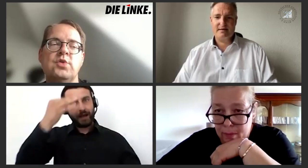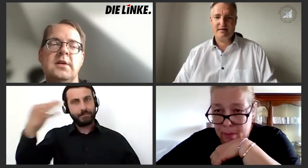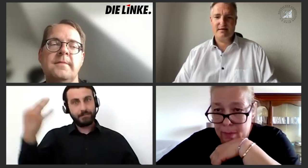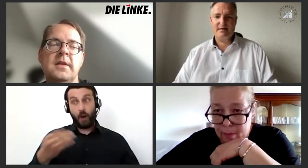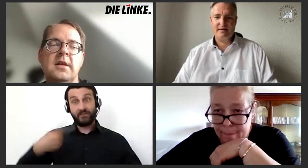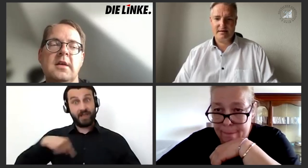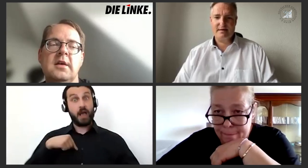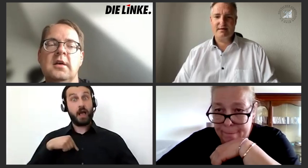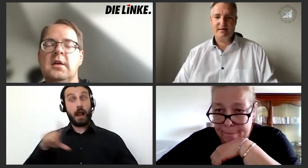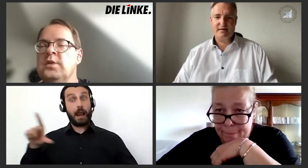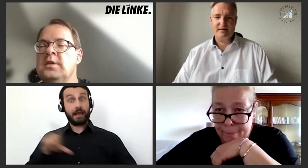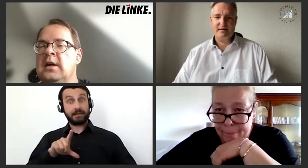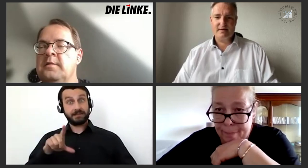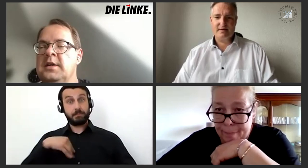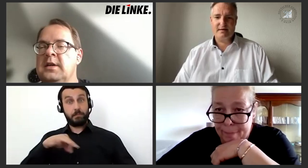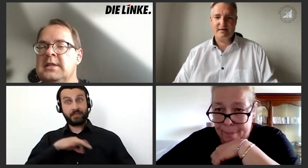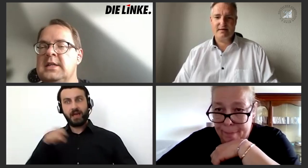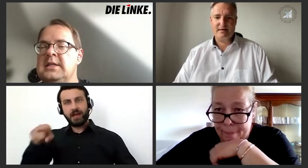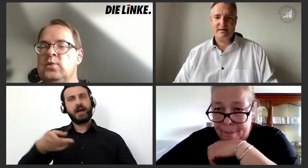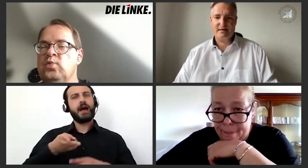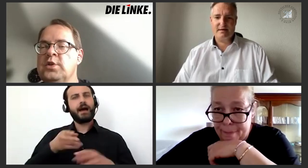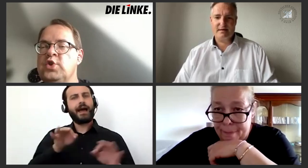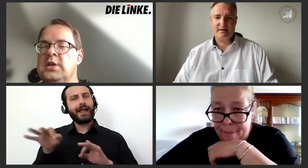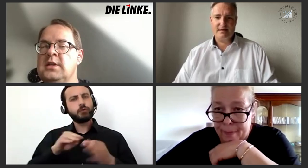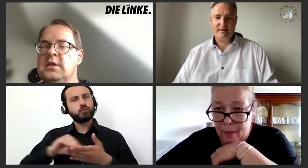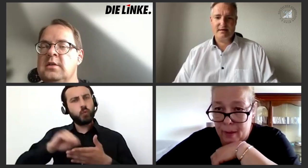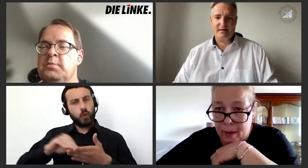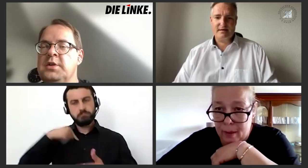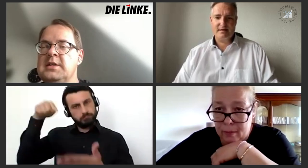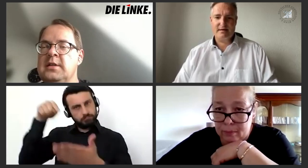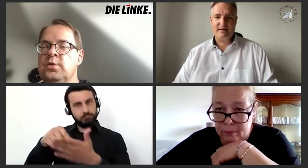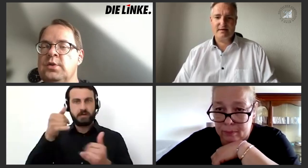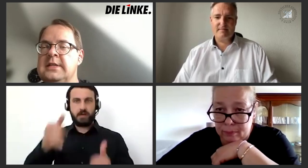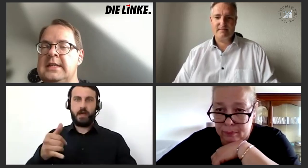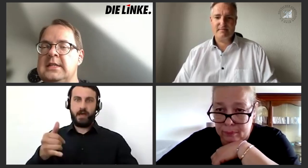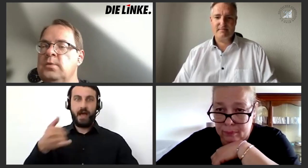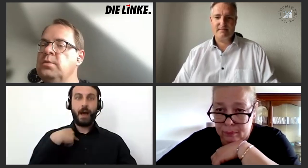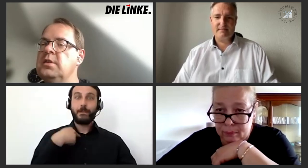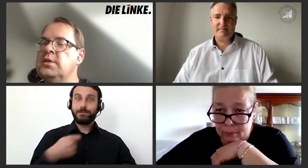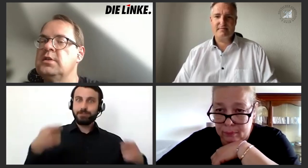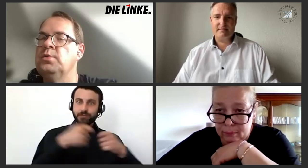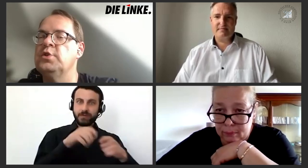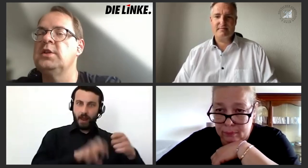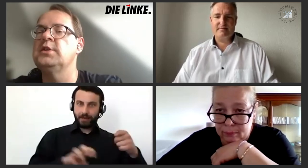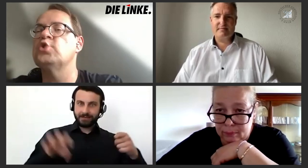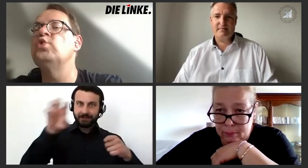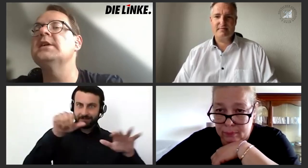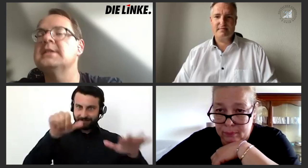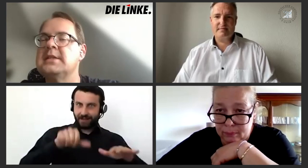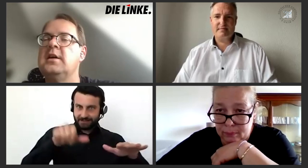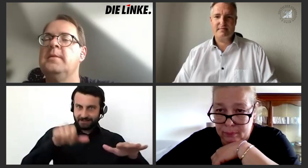Auffassung der LINKEN an einer Regelschule. Da wir ja 16 unterschiedliche Bundesländern und